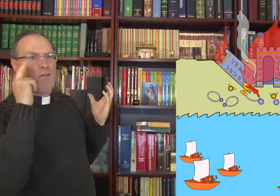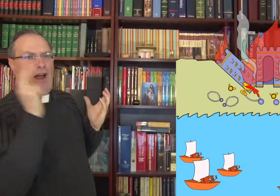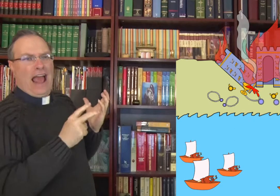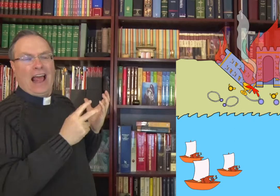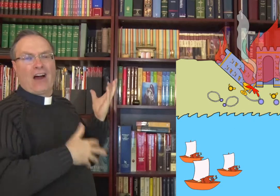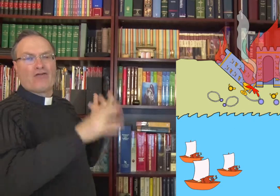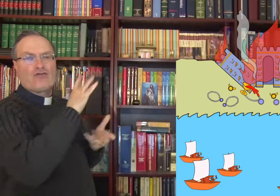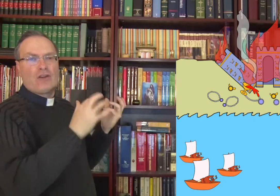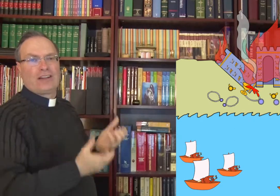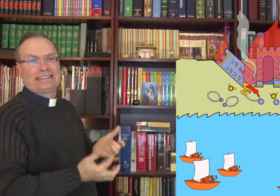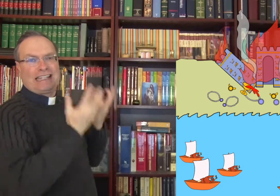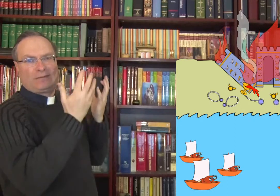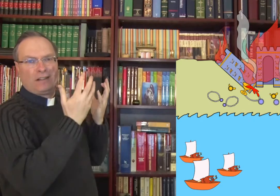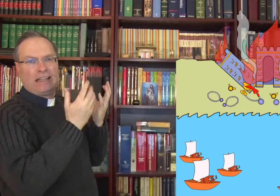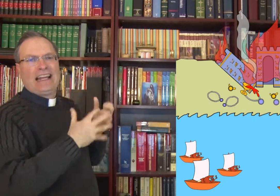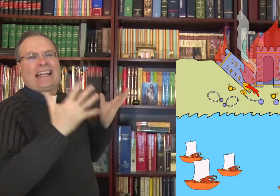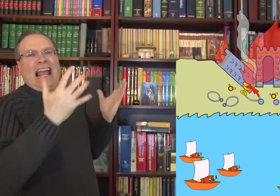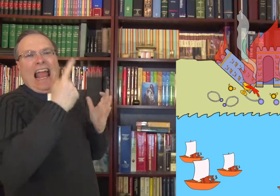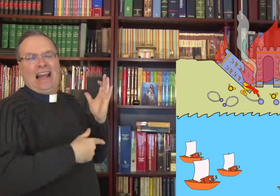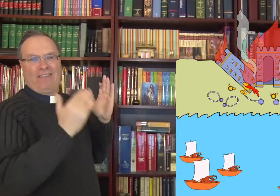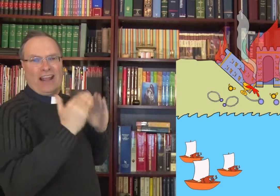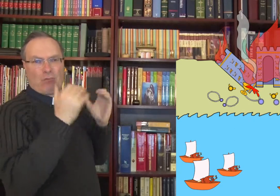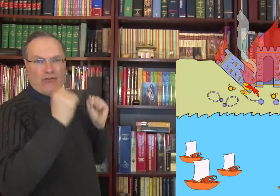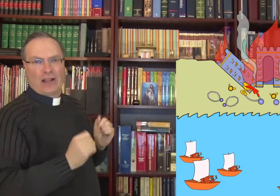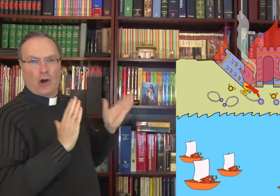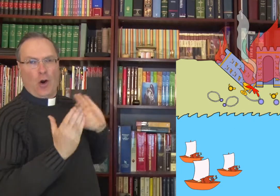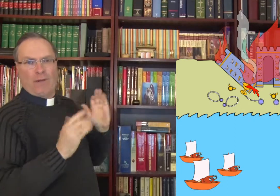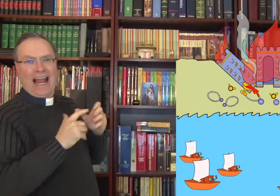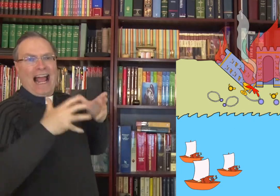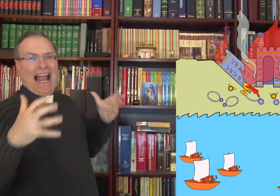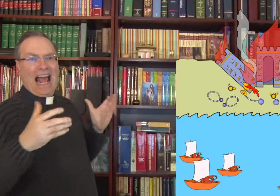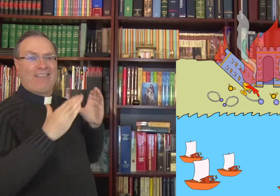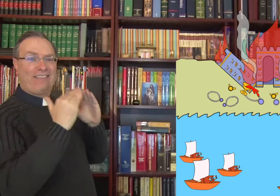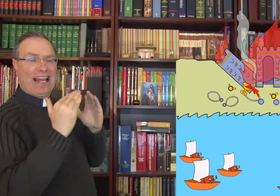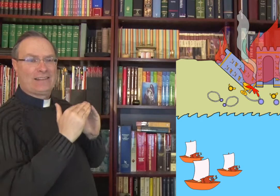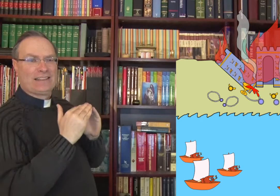en voyant la fumée de l'incendie: «Quelle ville pouvait se comparer à la grande ville?»